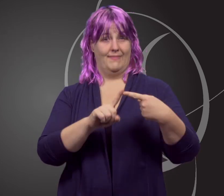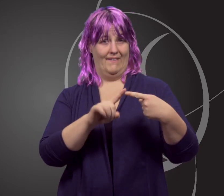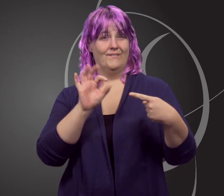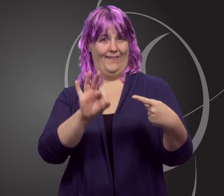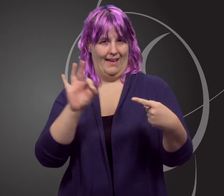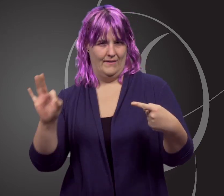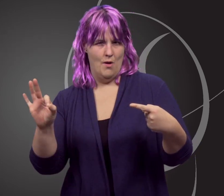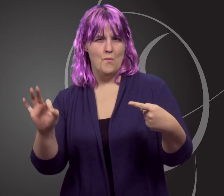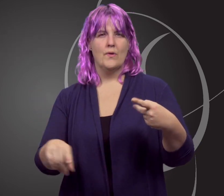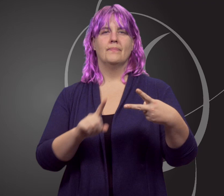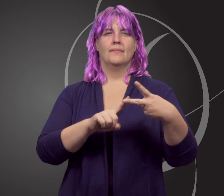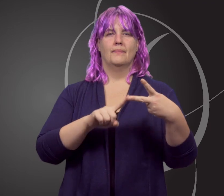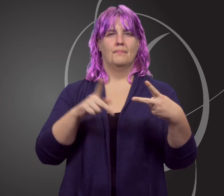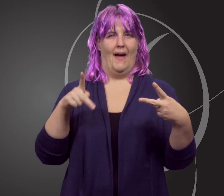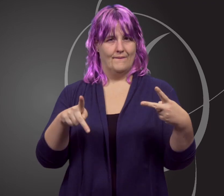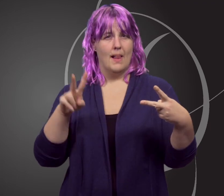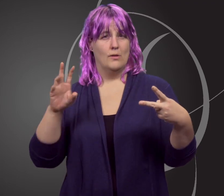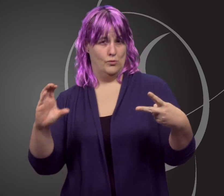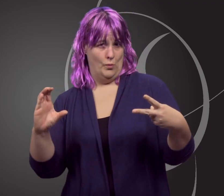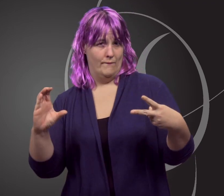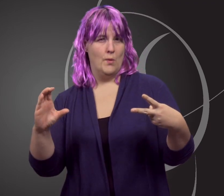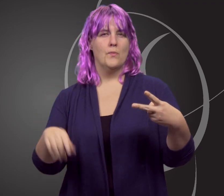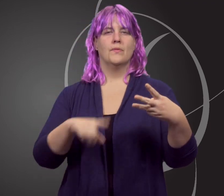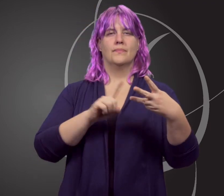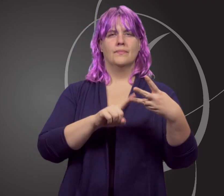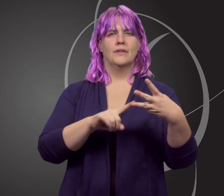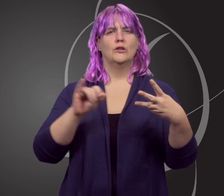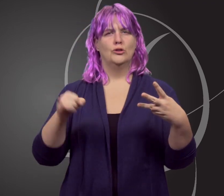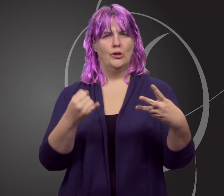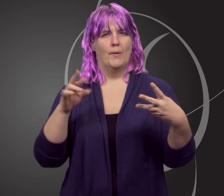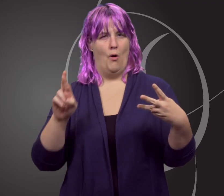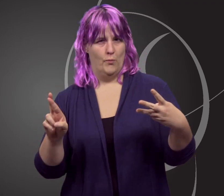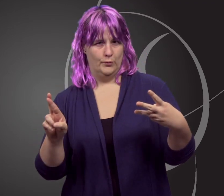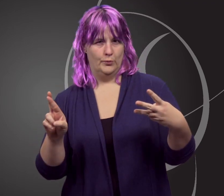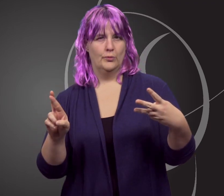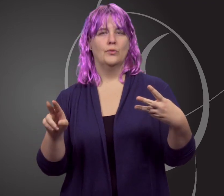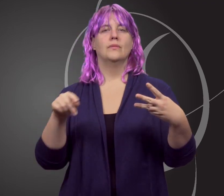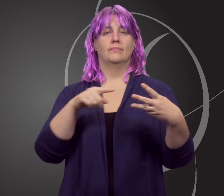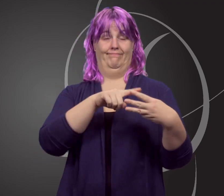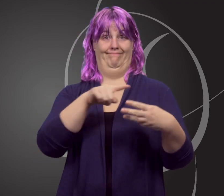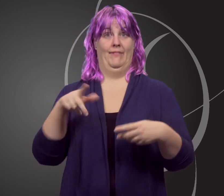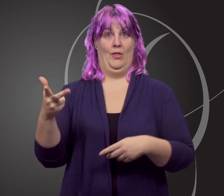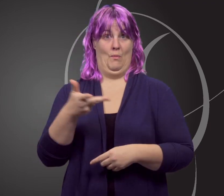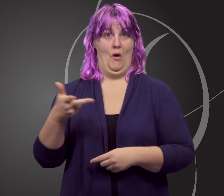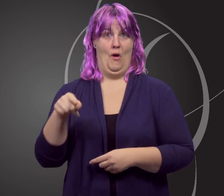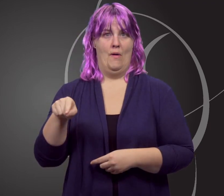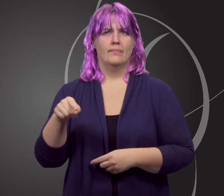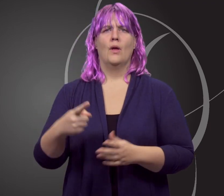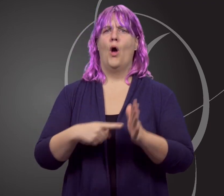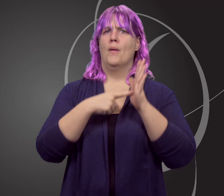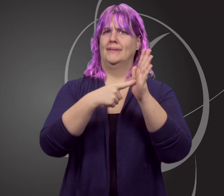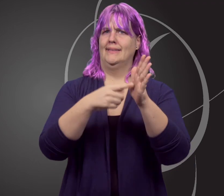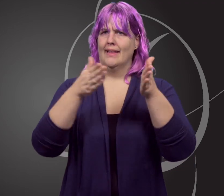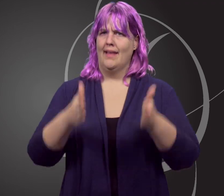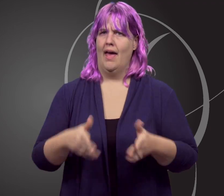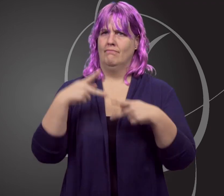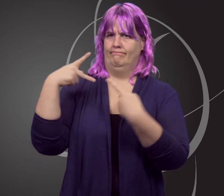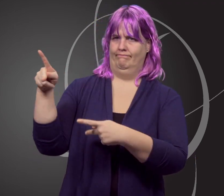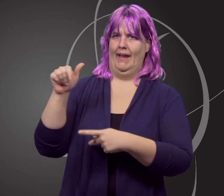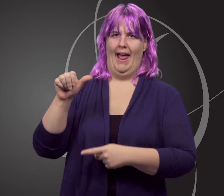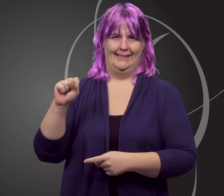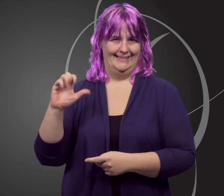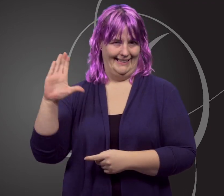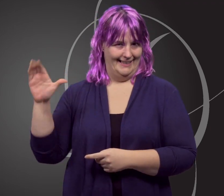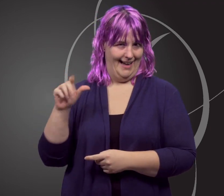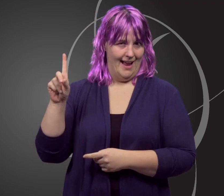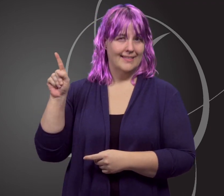Frank Folino, Pavel Chernousov, et Jim Roots ont représenté l’ASC-CAD